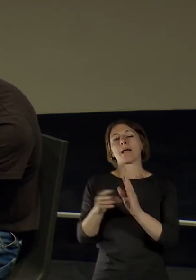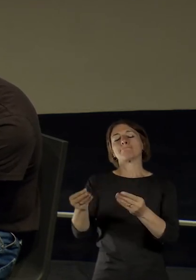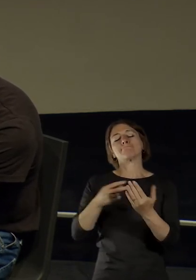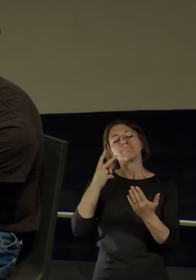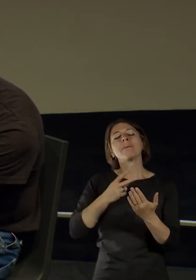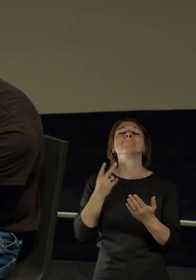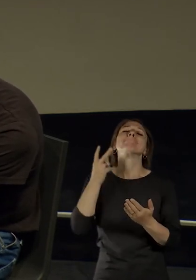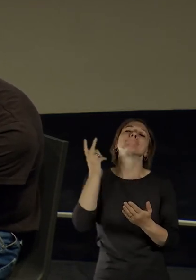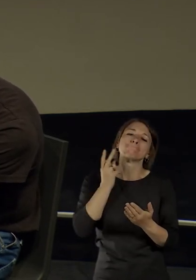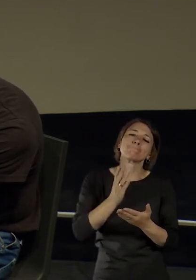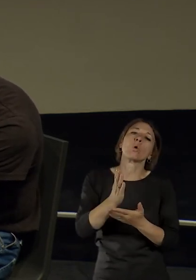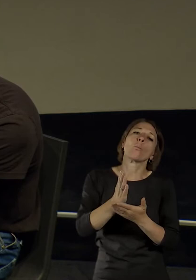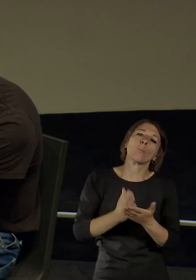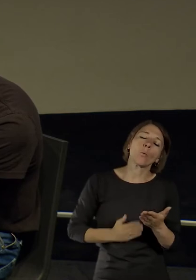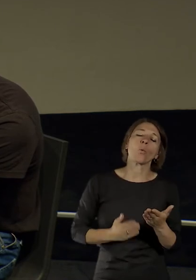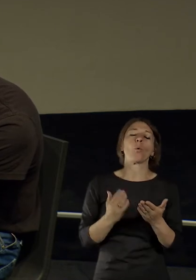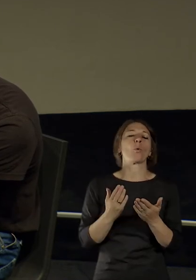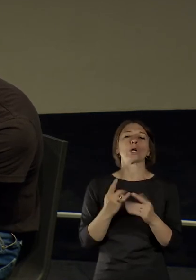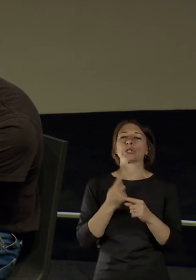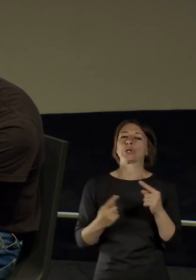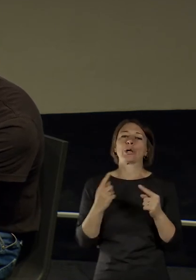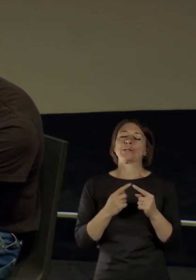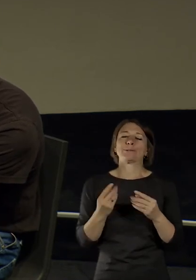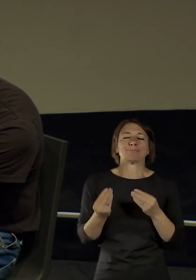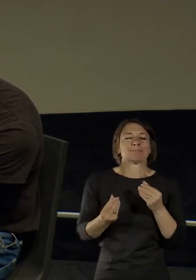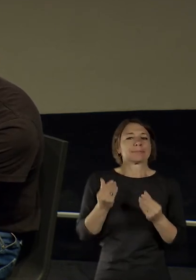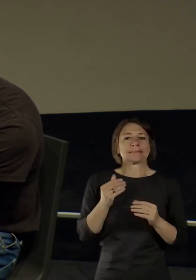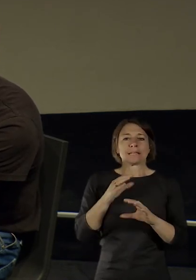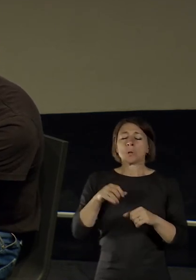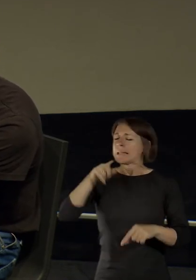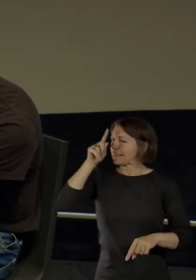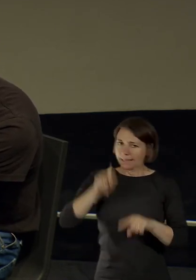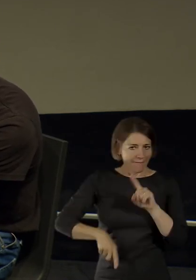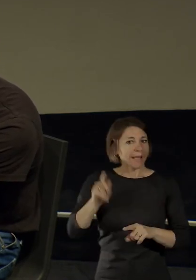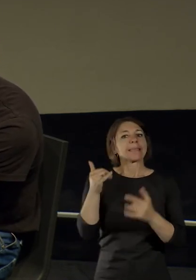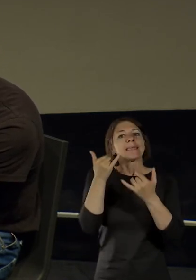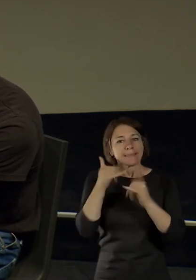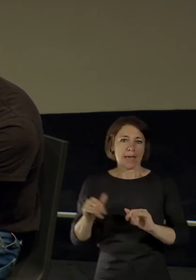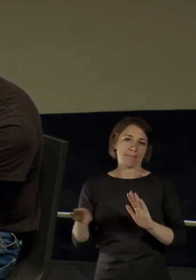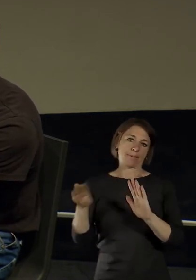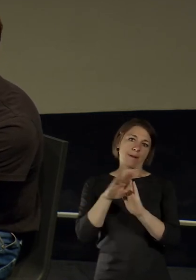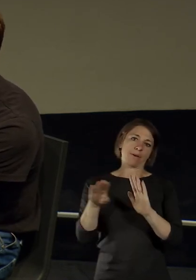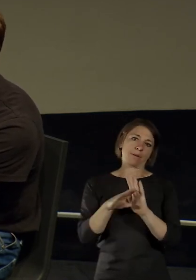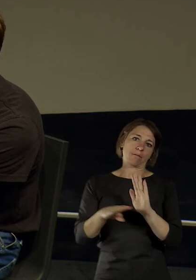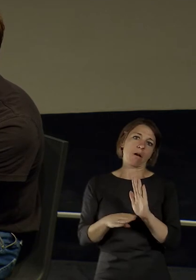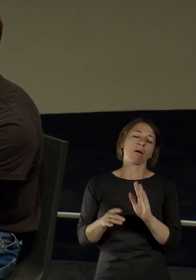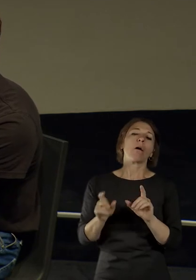Něco jsme i připomínkovali. Ale jsem rád, že ta pravidla budou a do budoucna bude jasné, jak se chovat. Což...